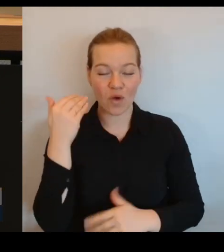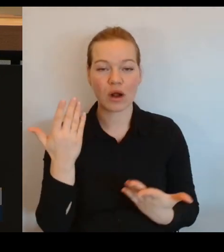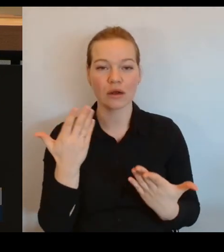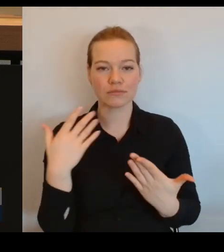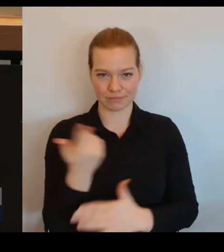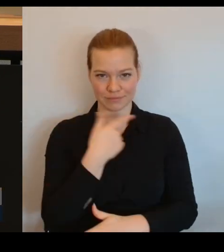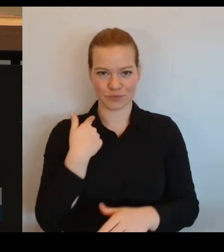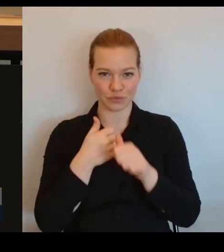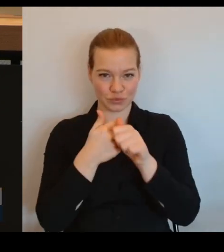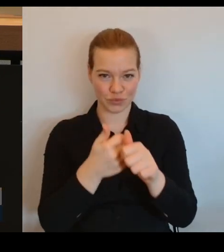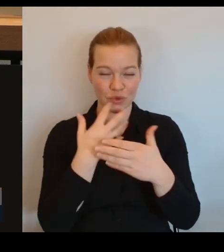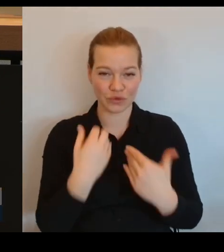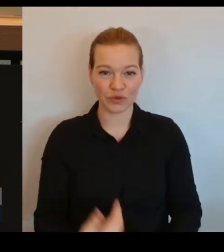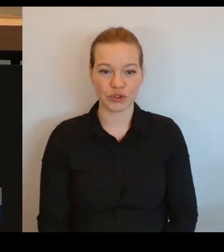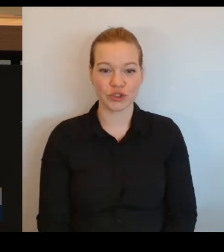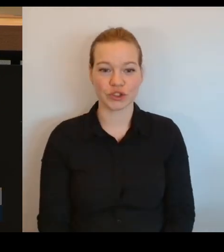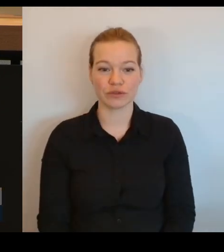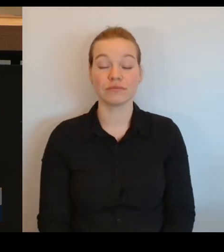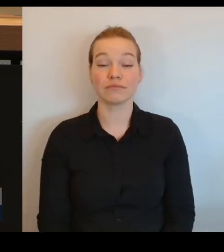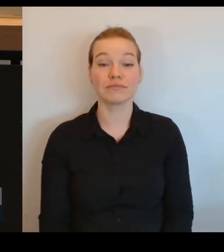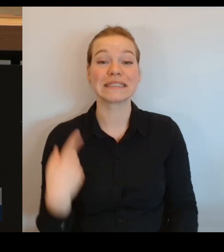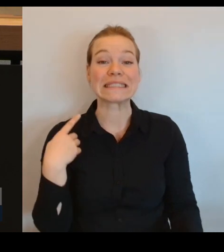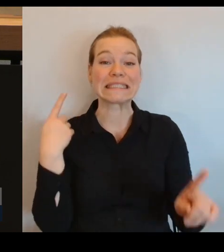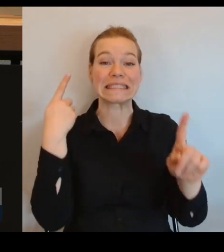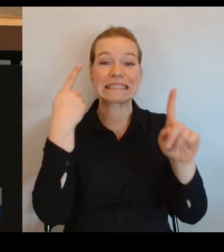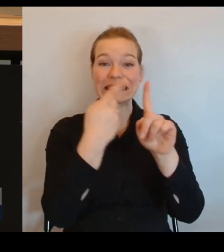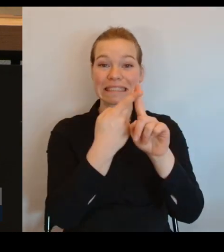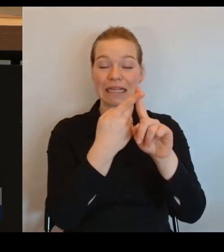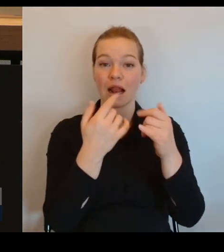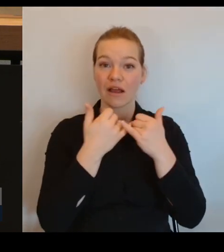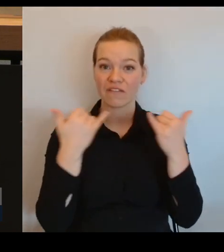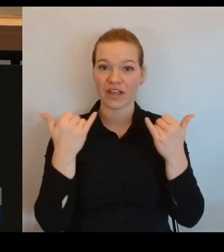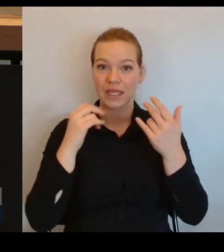Mit diesem Antrag, liebe Antje Kapek, haben Sie so ziemlich alles in einen